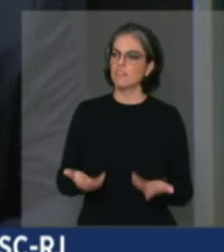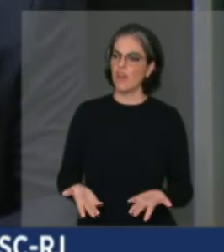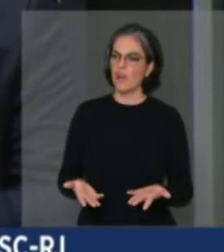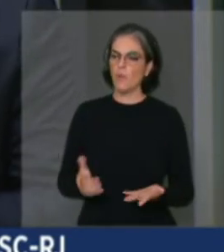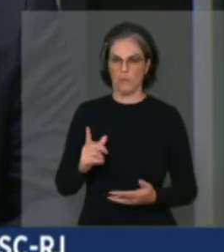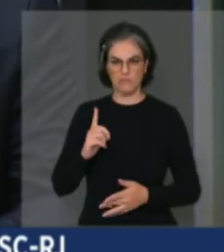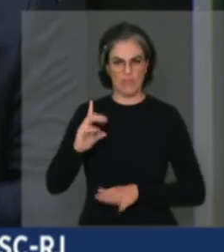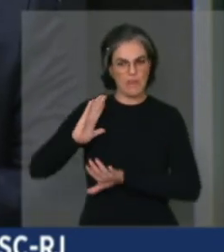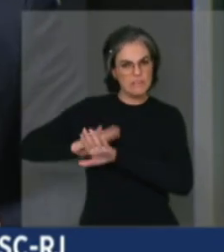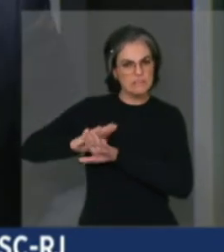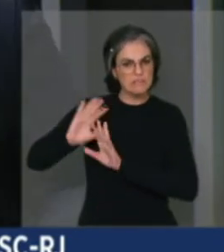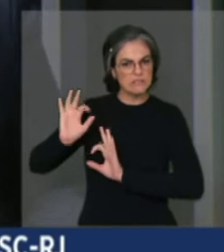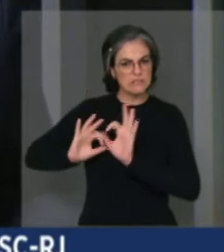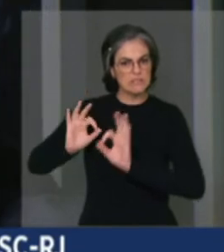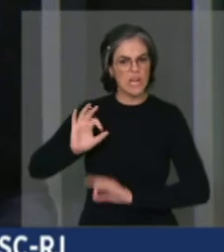UM GOLPE DURANTE O PROCESSO